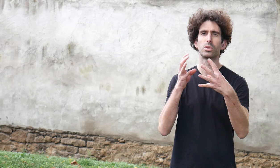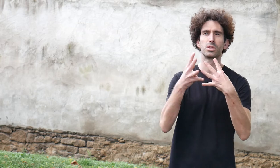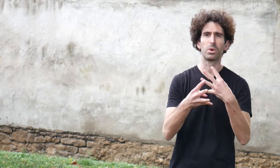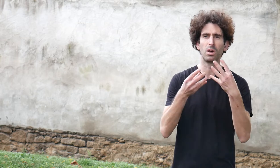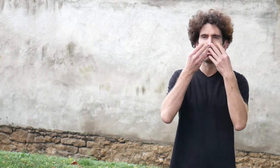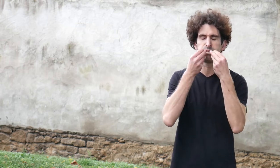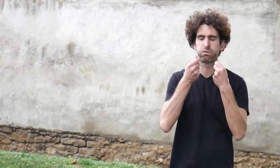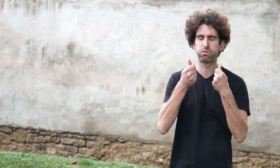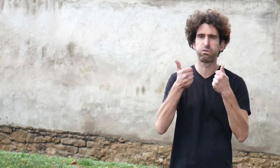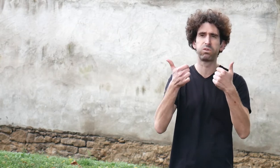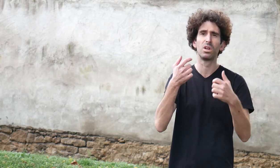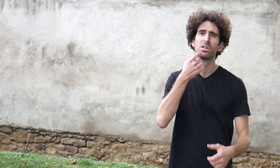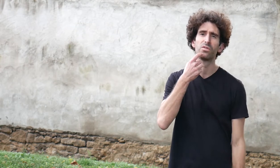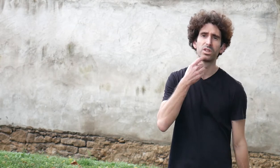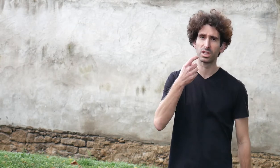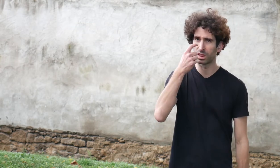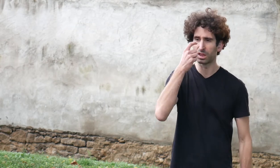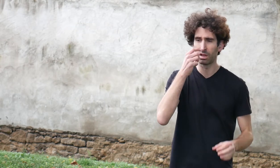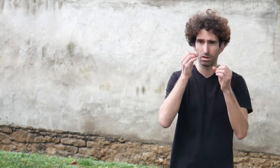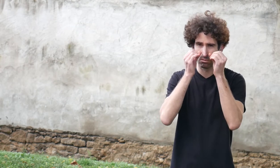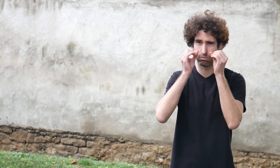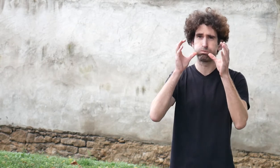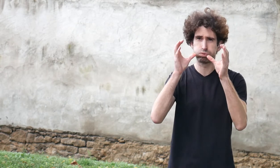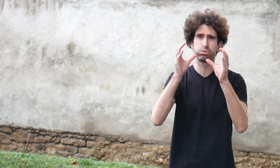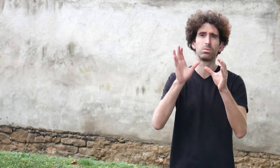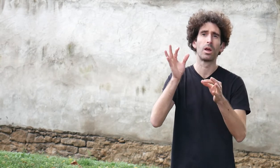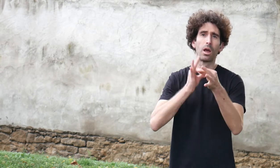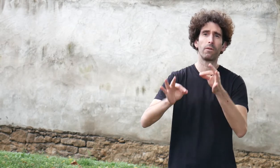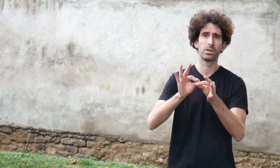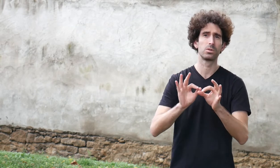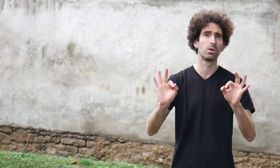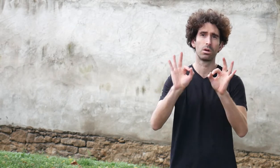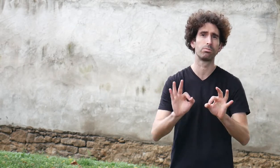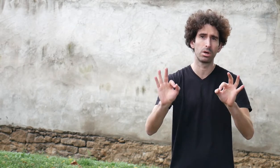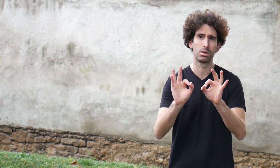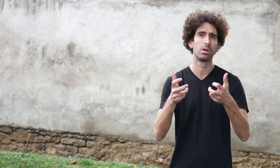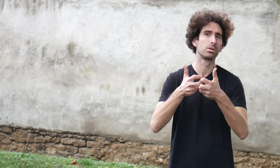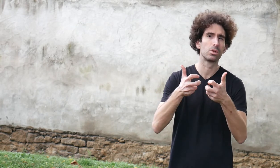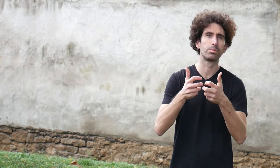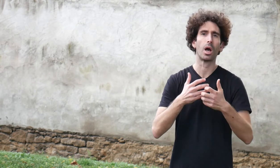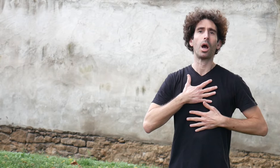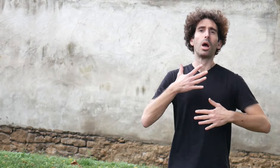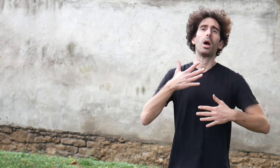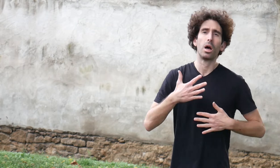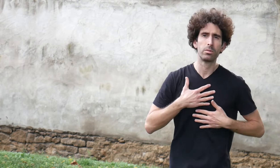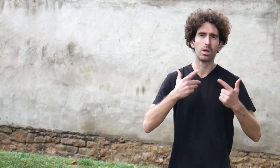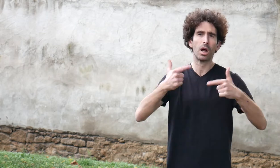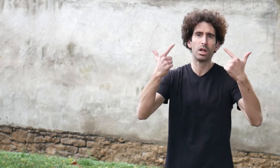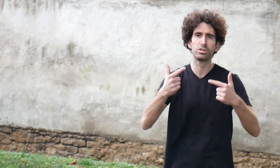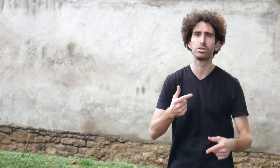Tranparent et liquide : le nez est gonflé et il n'y a pas d'infection. Par exemple, l'asthme, les allergies